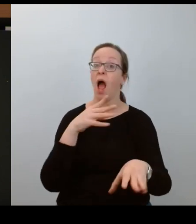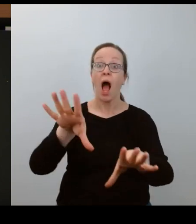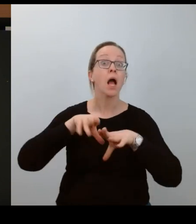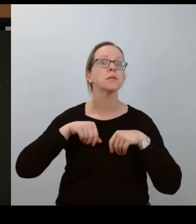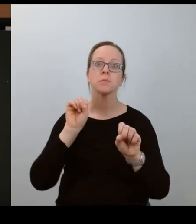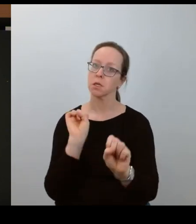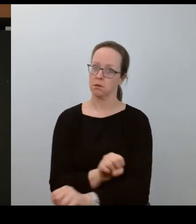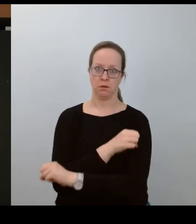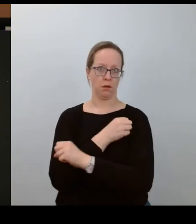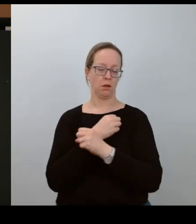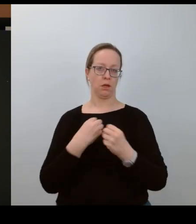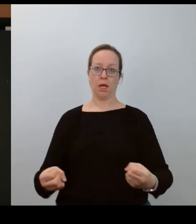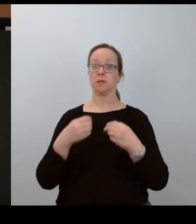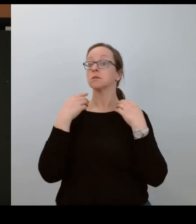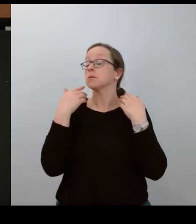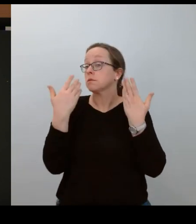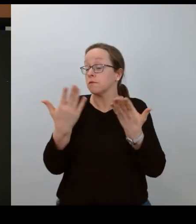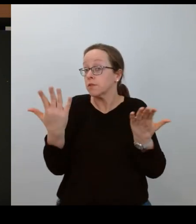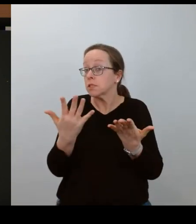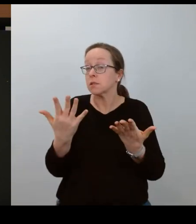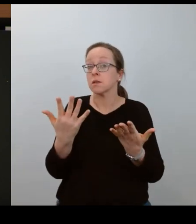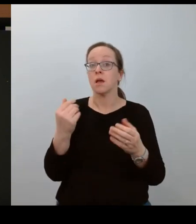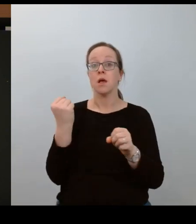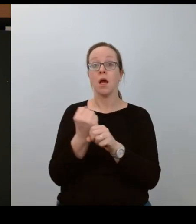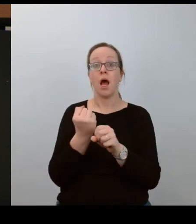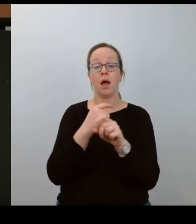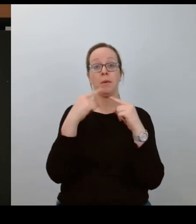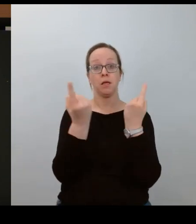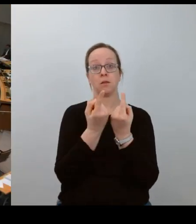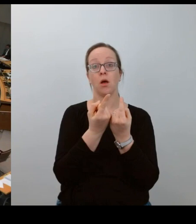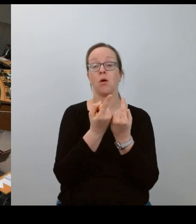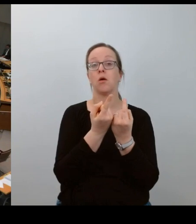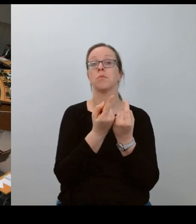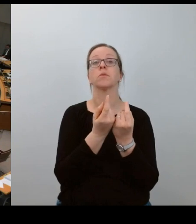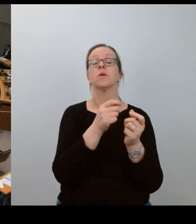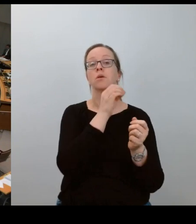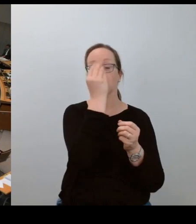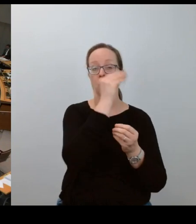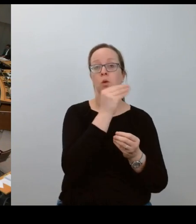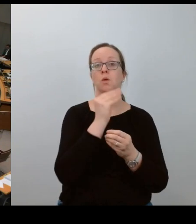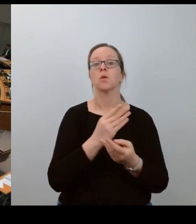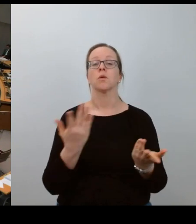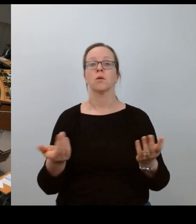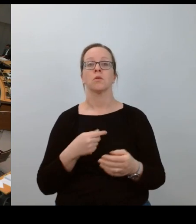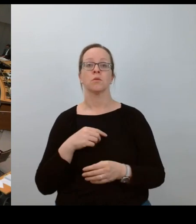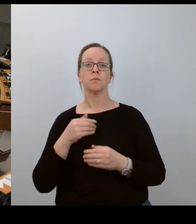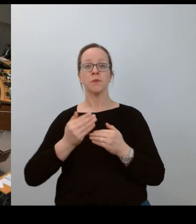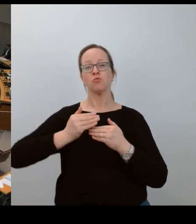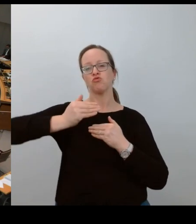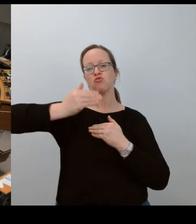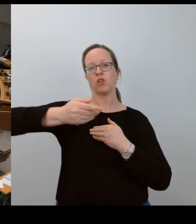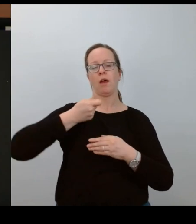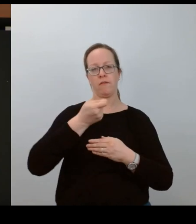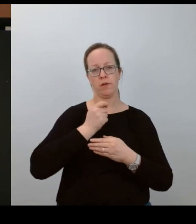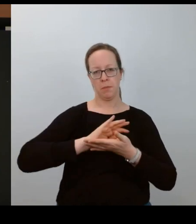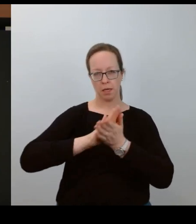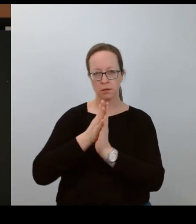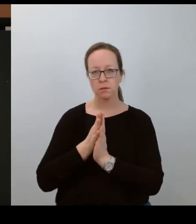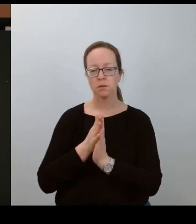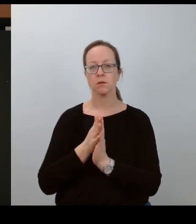(Beifall) Wir haben einen Arbeitsraumbündnis dabei zusehen müssen. Robin Juhnker hat es erwähnt, wie es sich verzettelt hat, wie